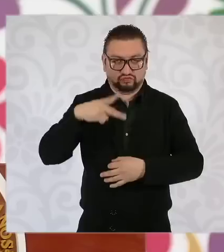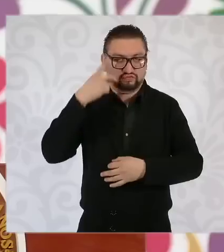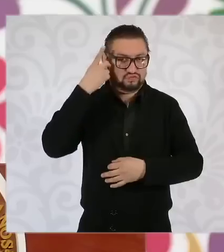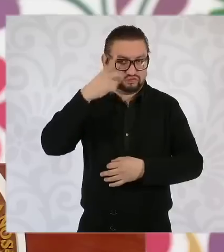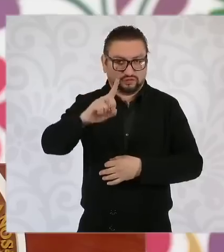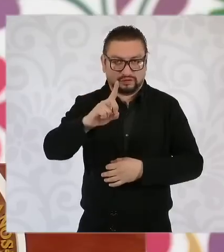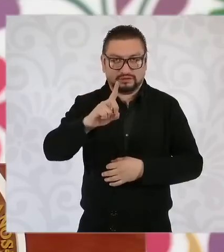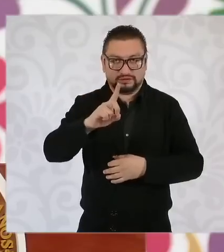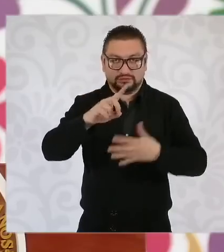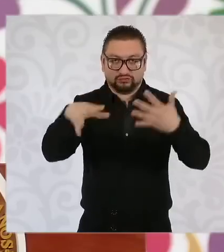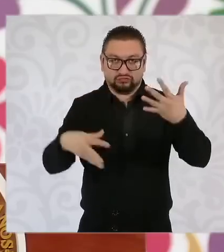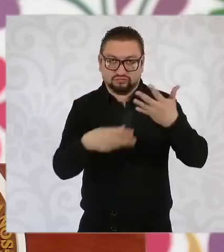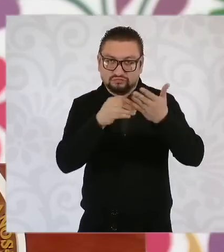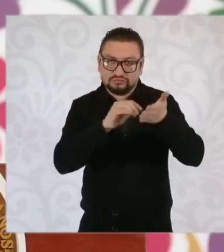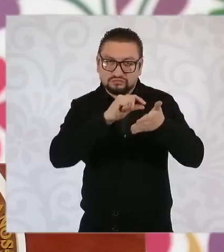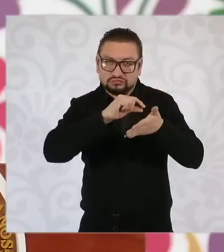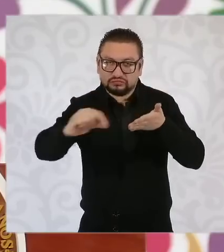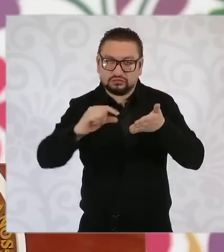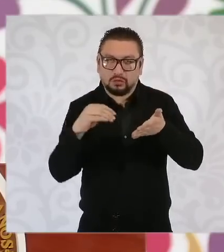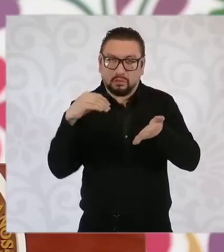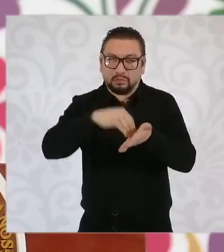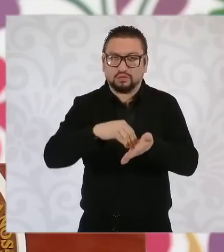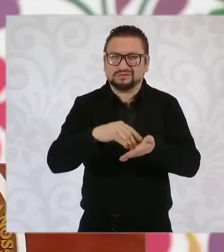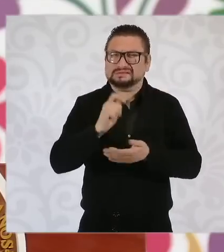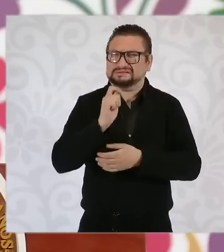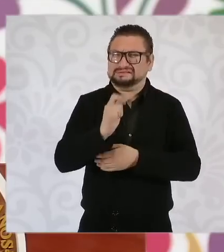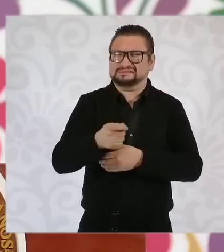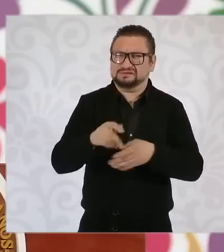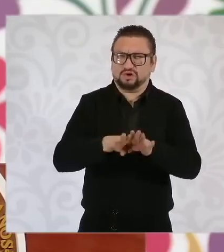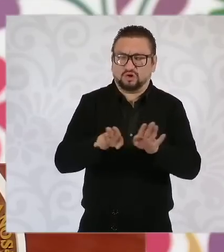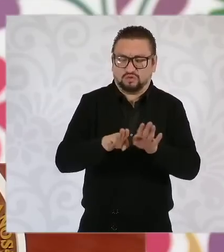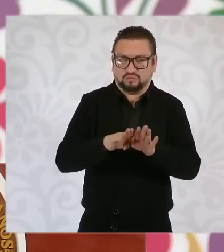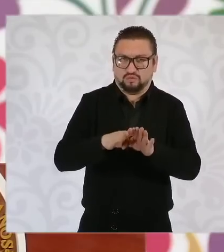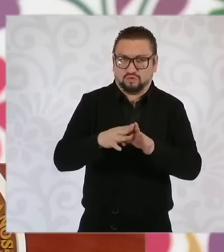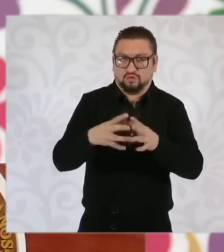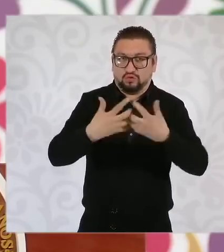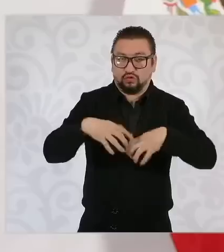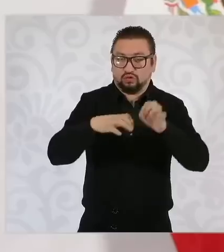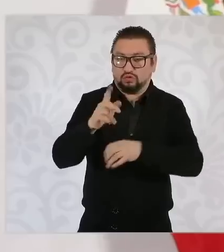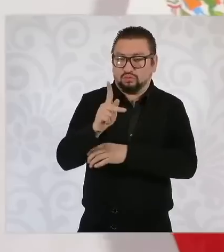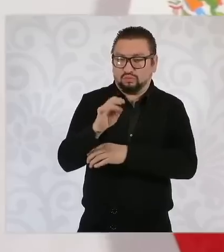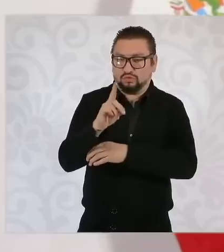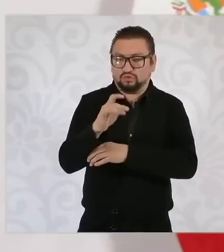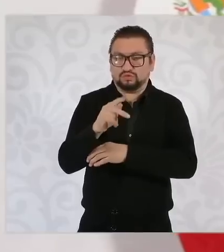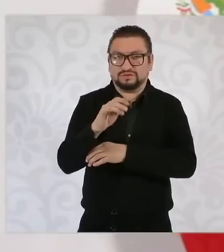menor o Parece que ya no van a ser productivas no van a ser más productivas todavía van a ser más